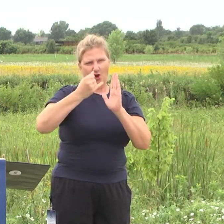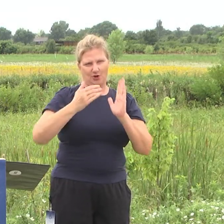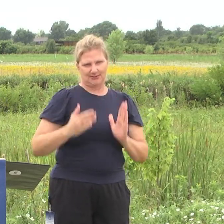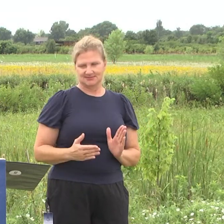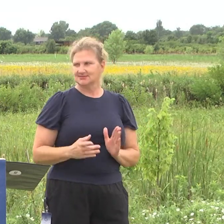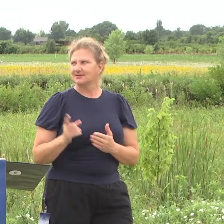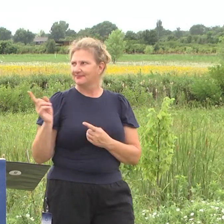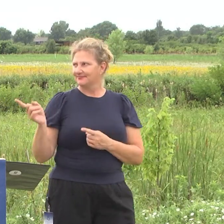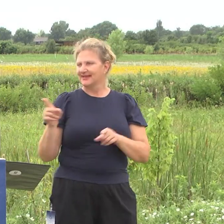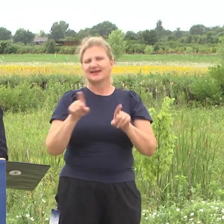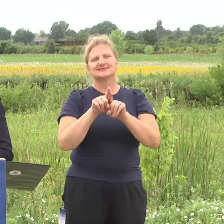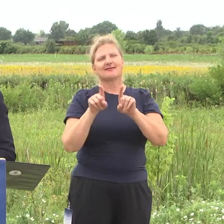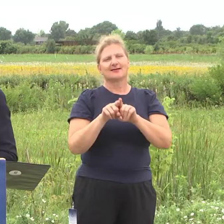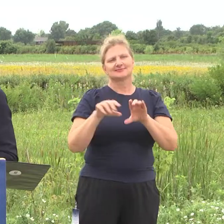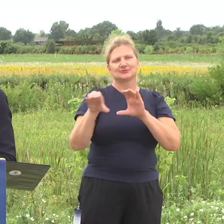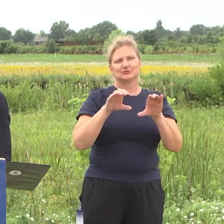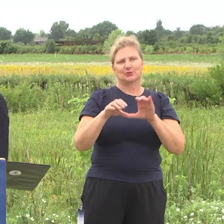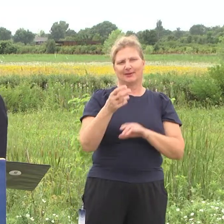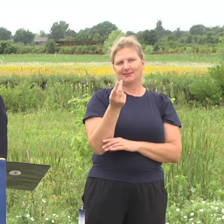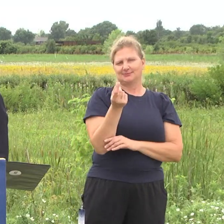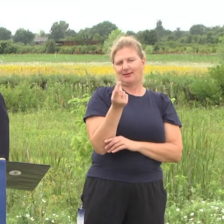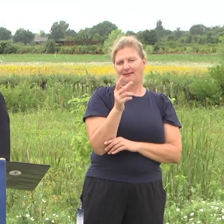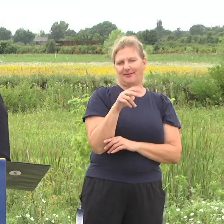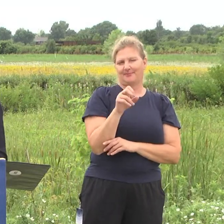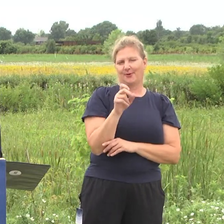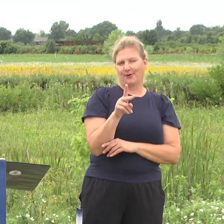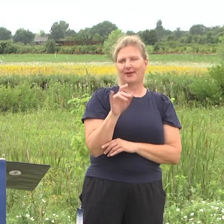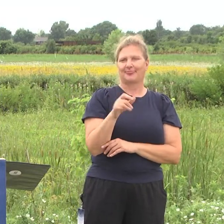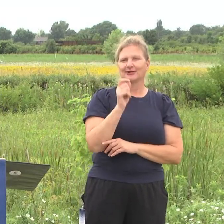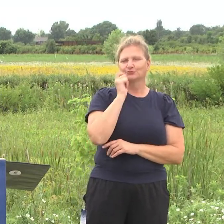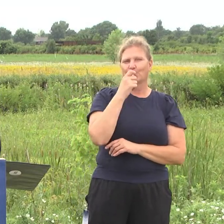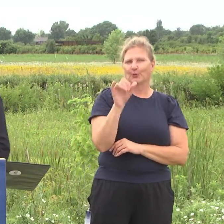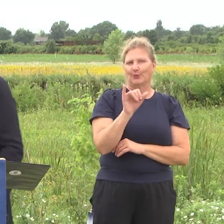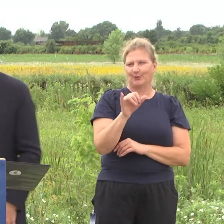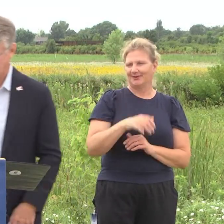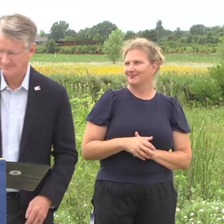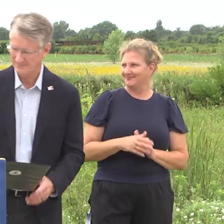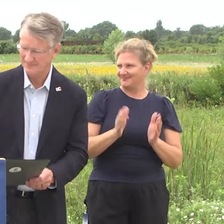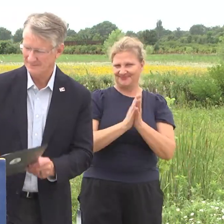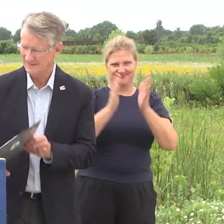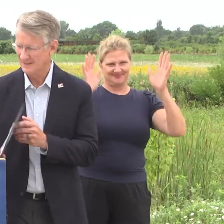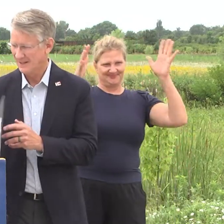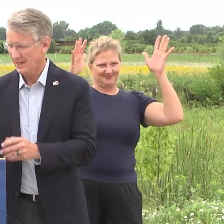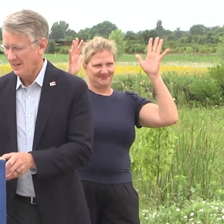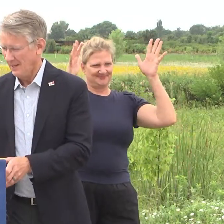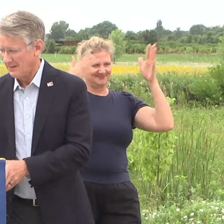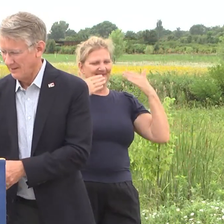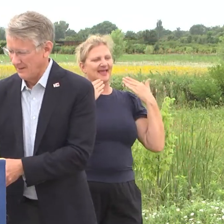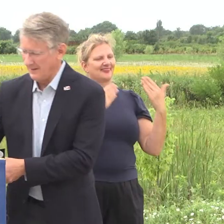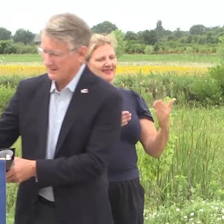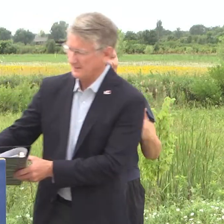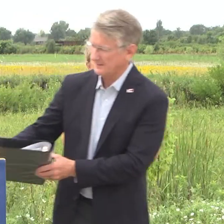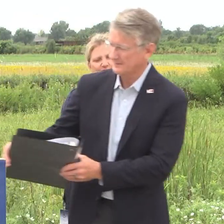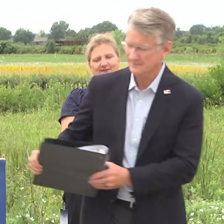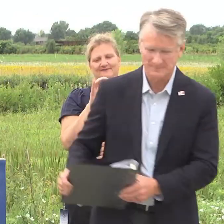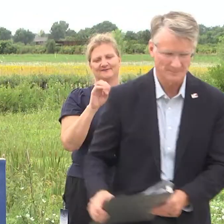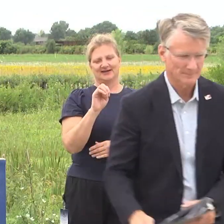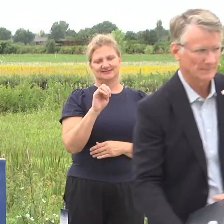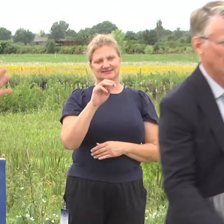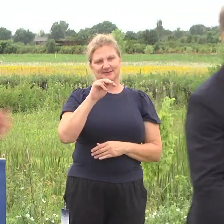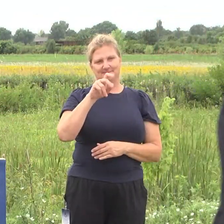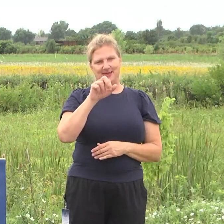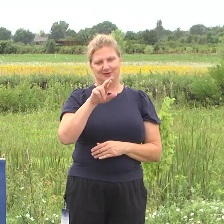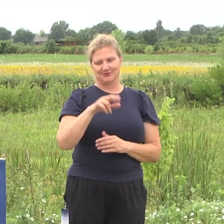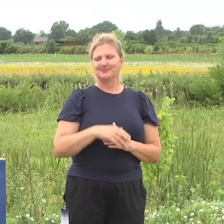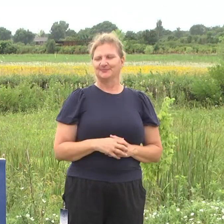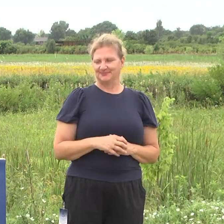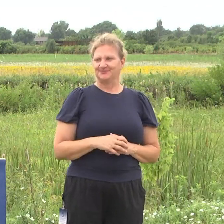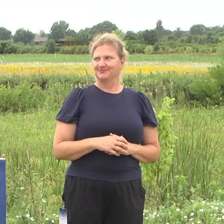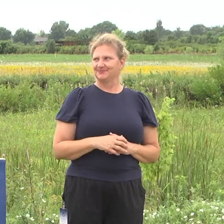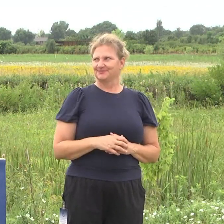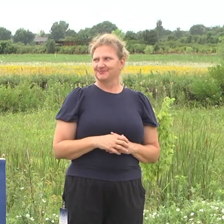parque para perros. ¡Genial! Gracias. Y también quiero